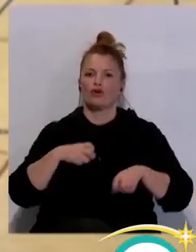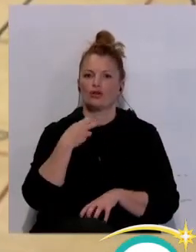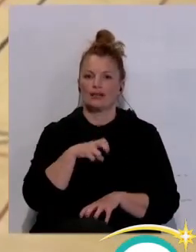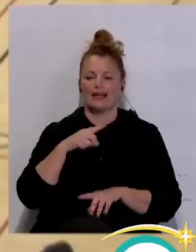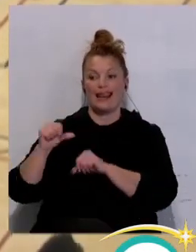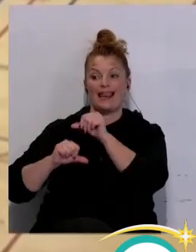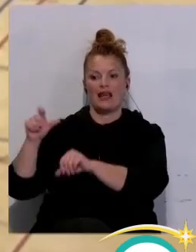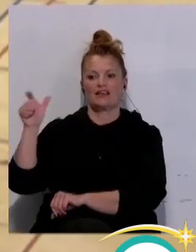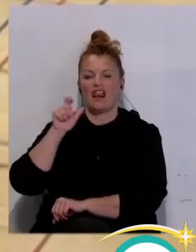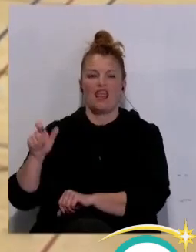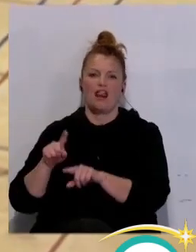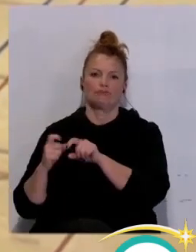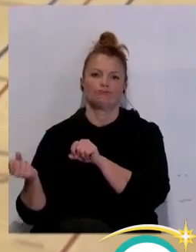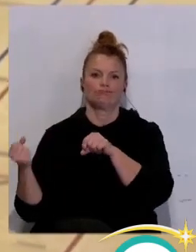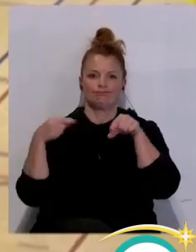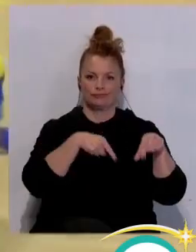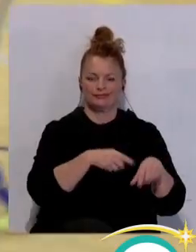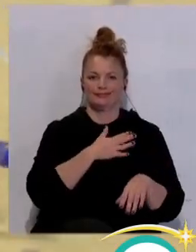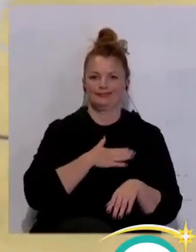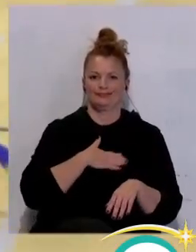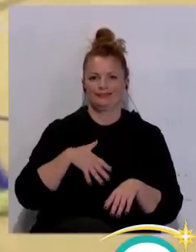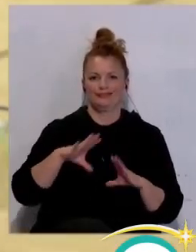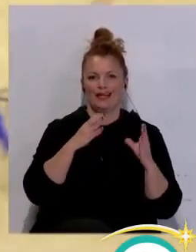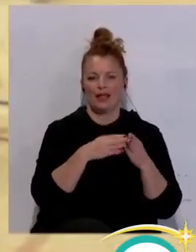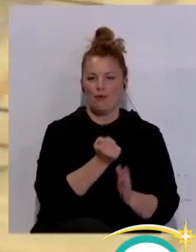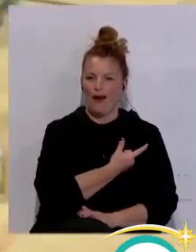y se incorporaba como fichaje estrella a la plantilla del equipo gaditano en este